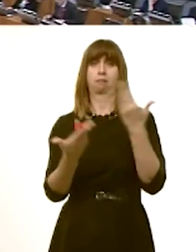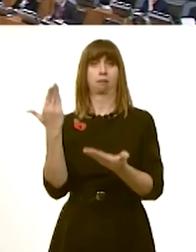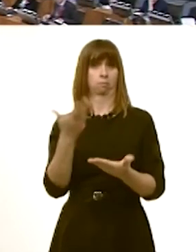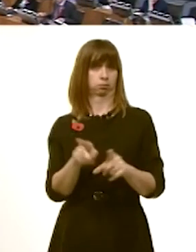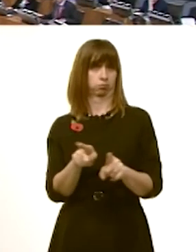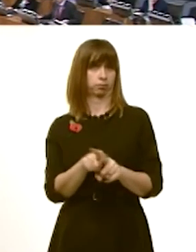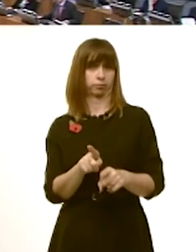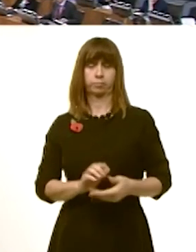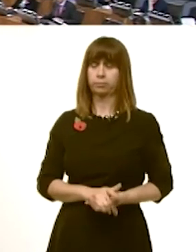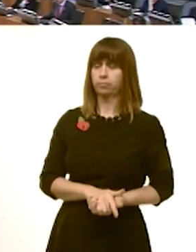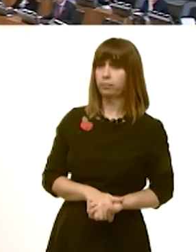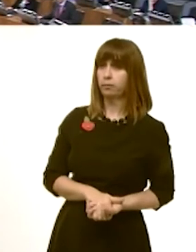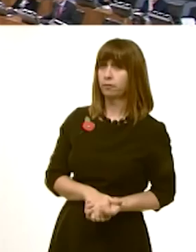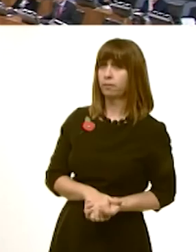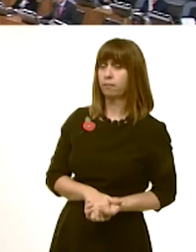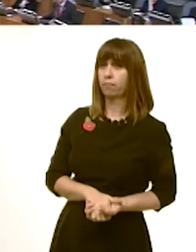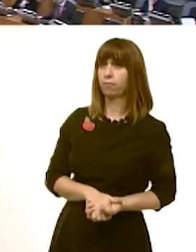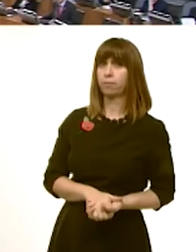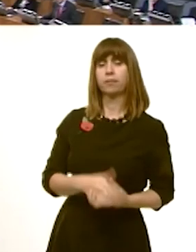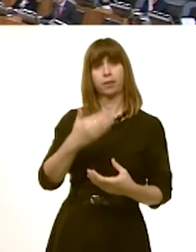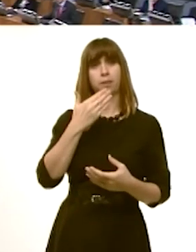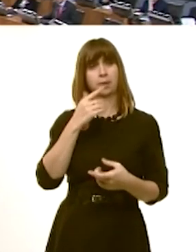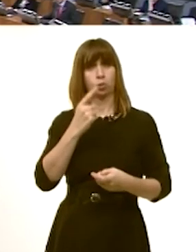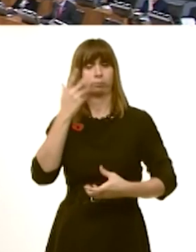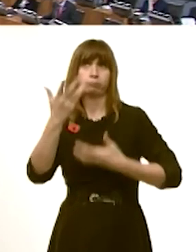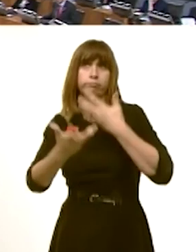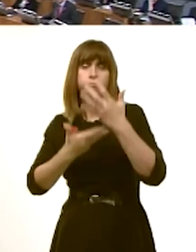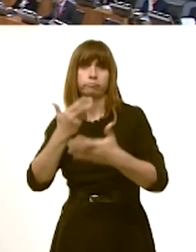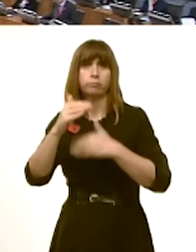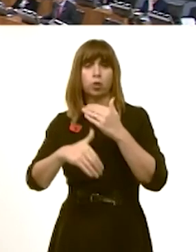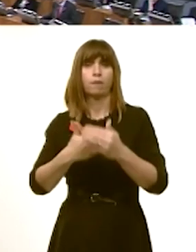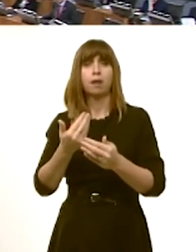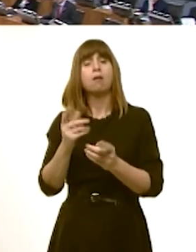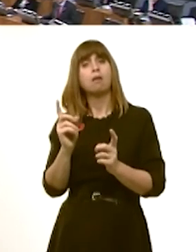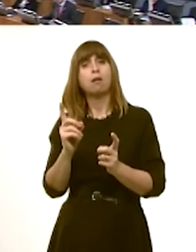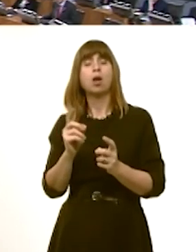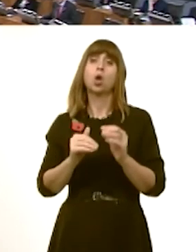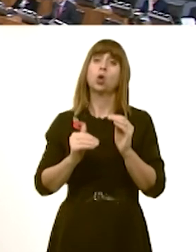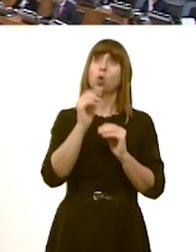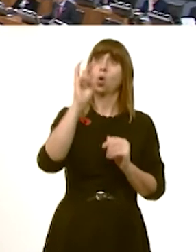A wnaiff y Prif Weinidog ddatganiad am bwysigrwydd cysylltiadau economaidd rhwng gogledd Cymru a gogledd-orllewin Lloegr?